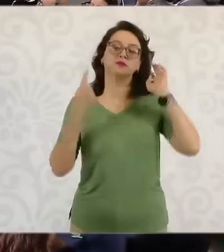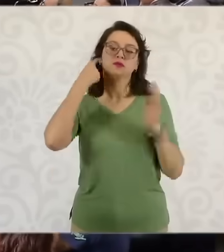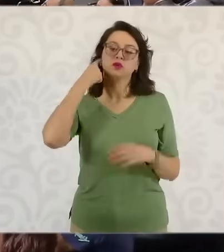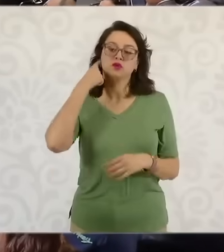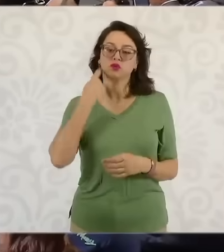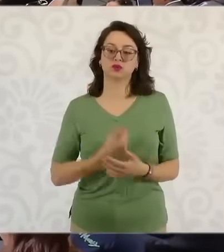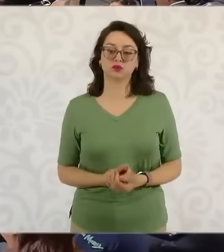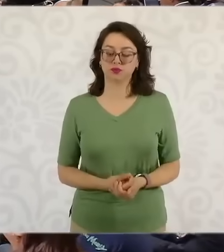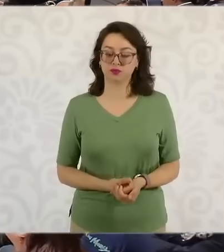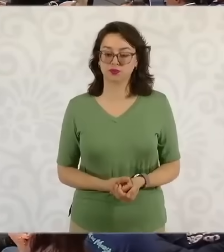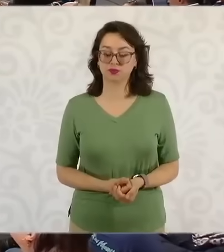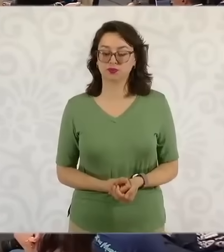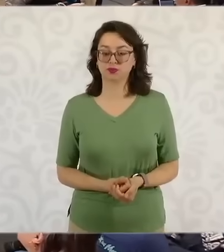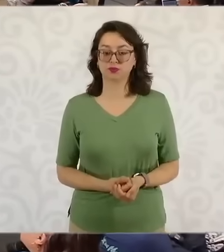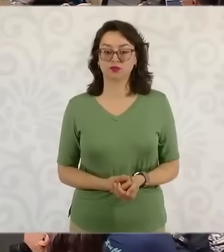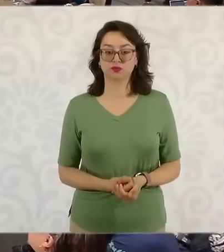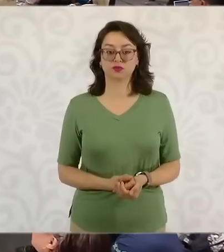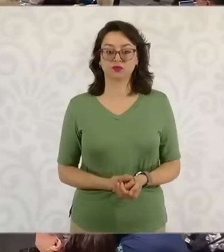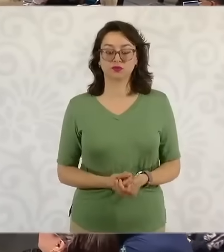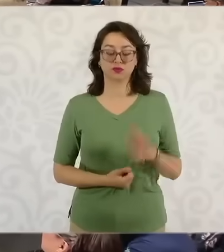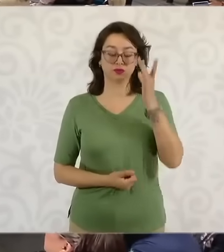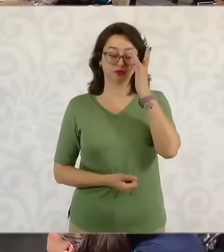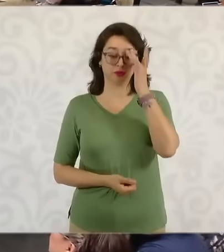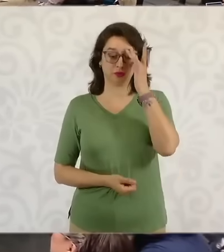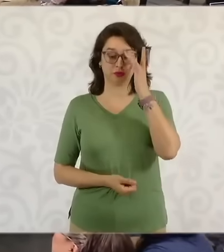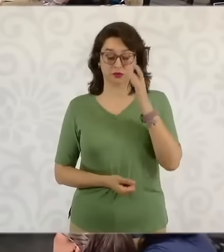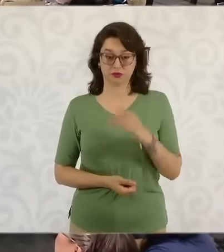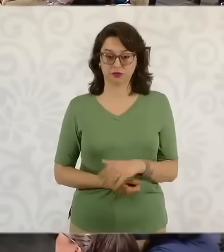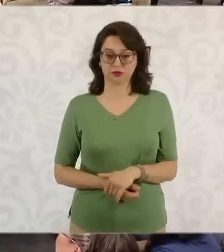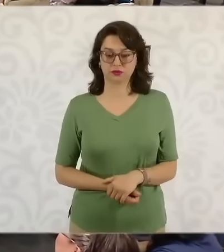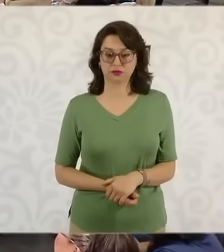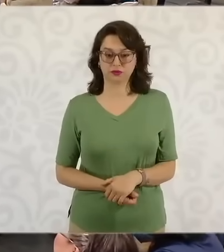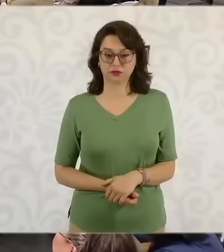están convidos con los grupos delincuenciales el día de ellos se registró una balacera en la